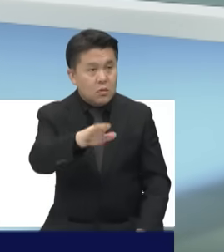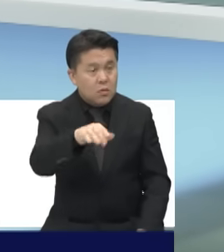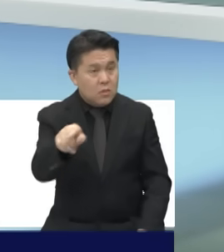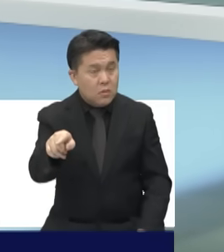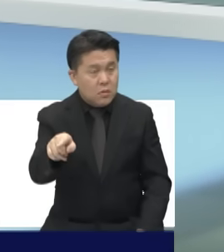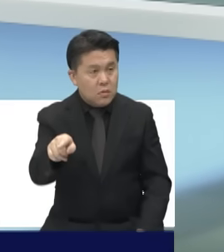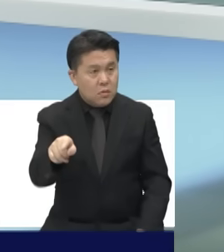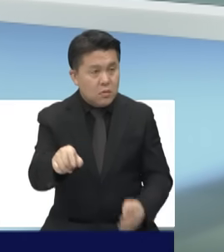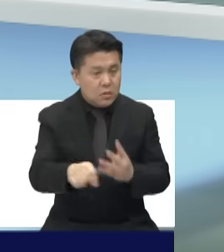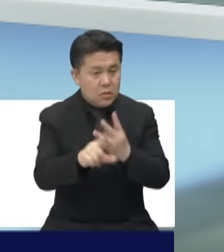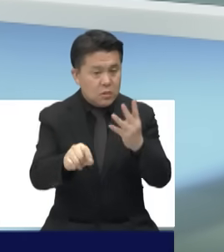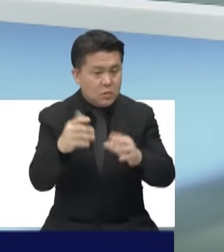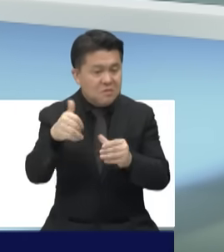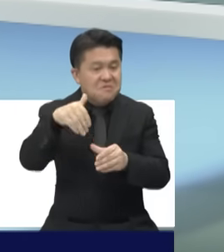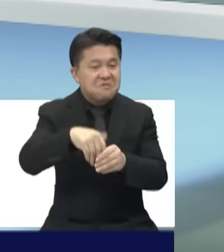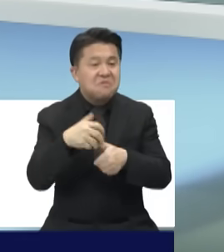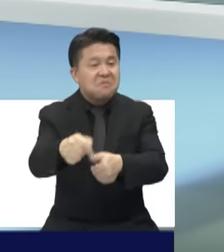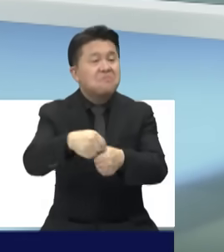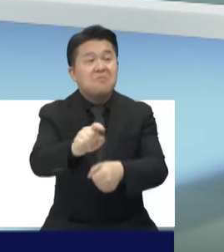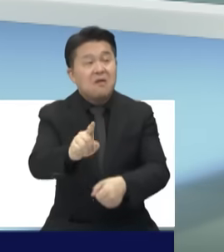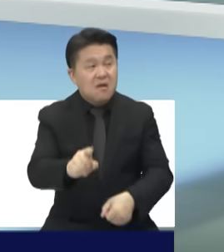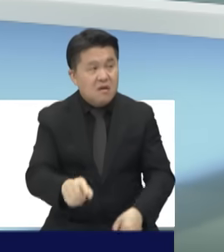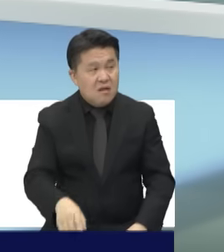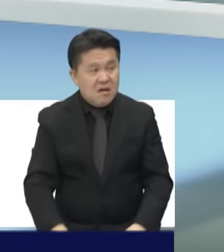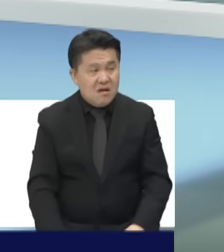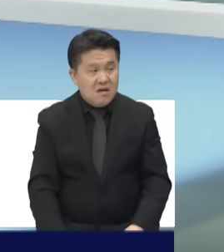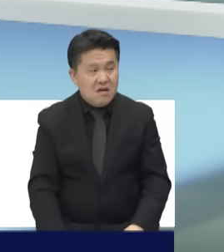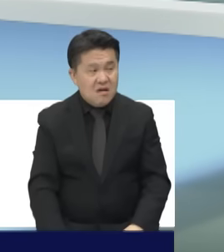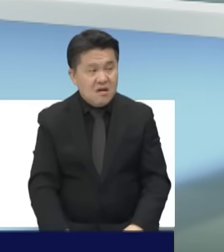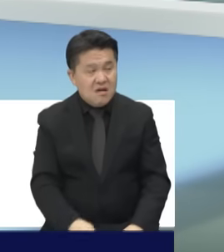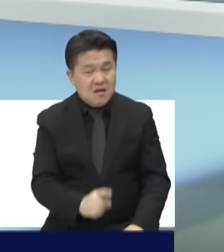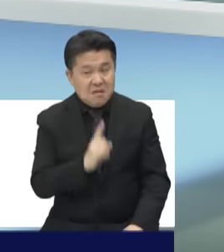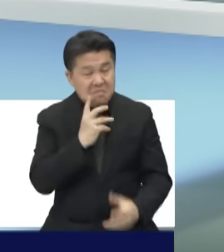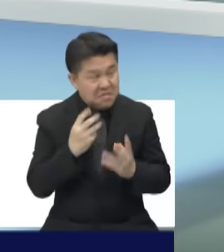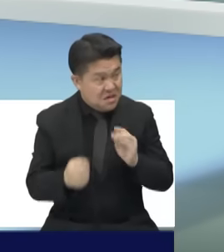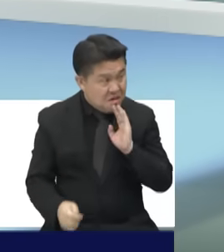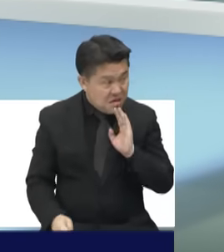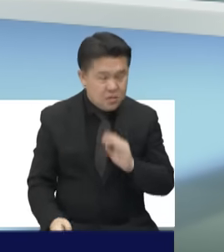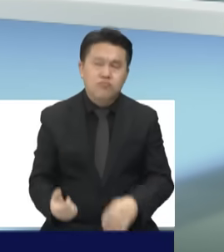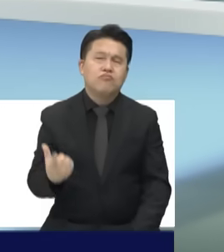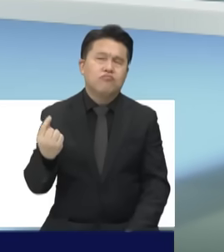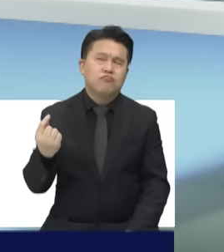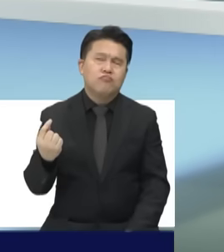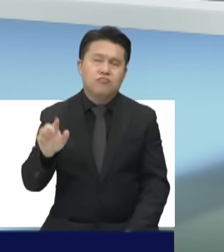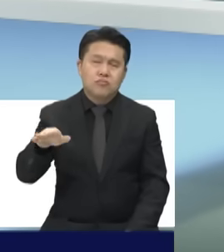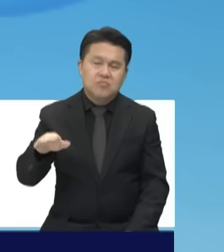아니냐 이런 또 비판의 시각이 있어요. 당장 그런 시각들이 나오게 되니까 정부